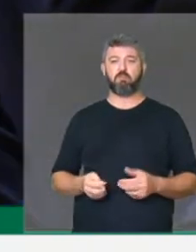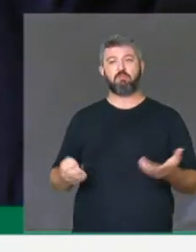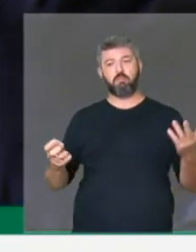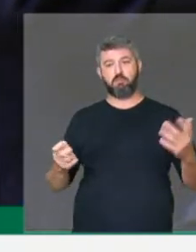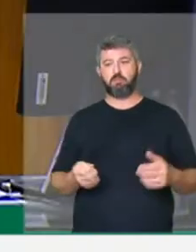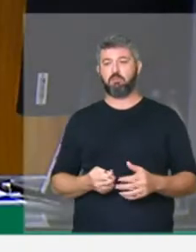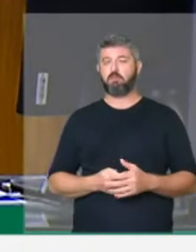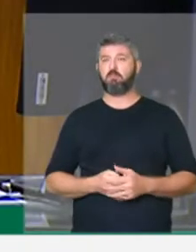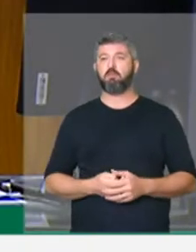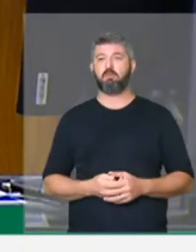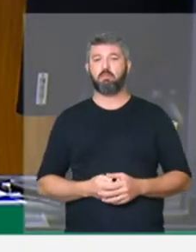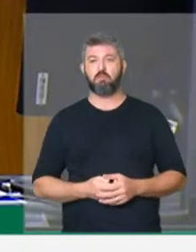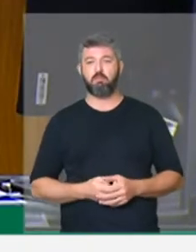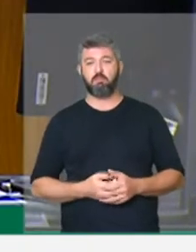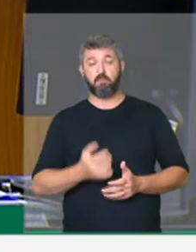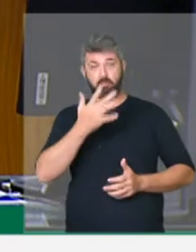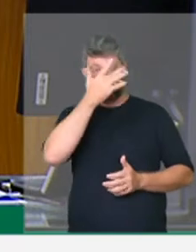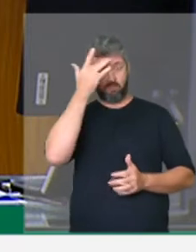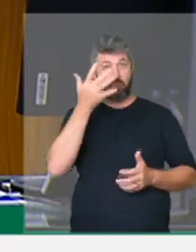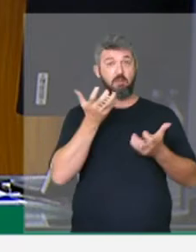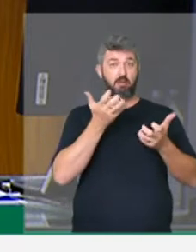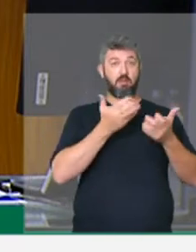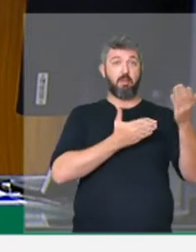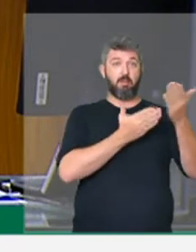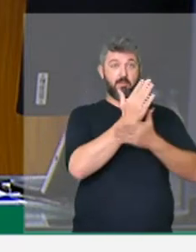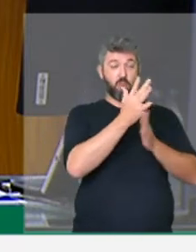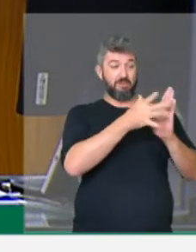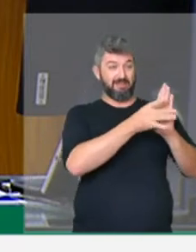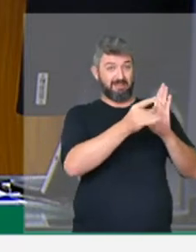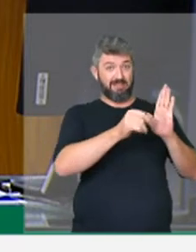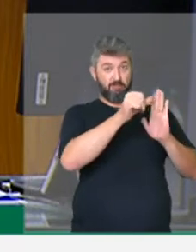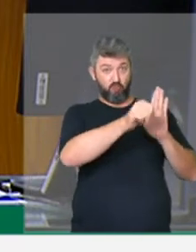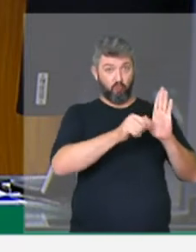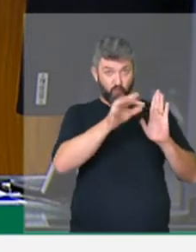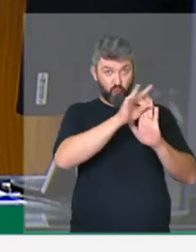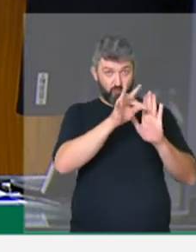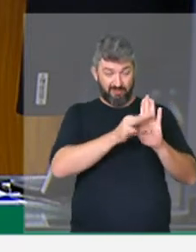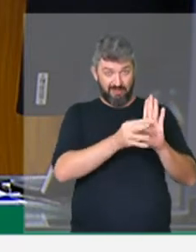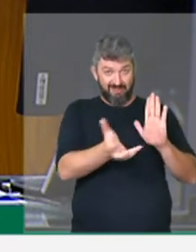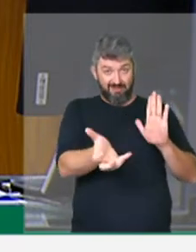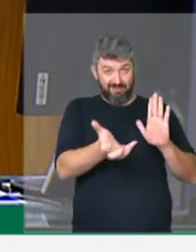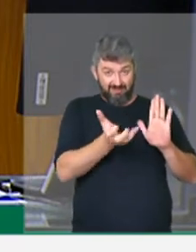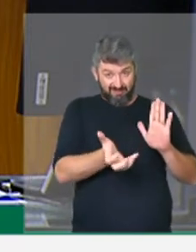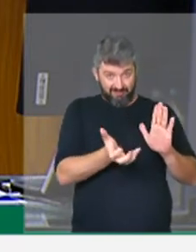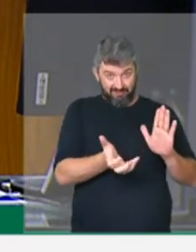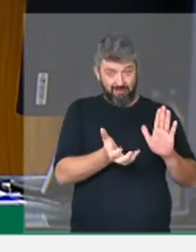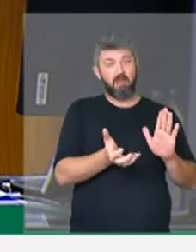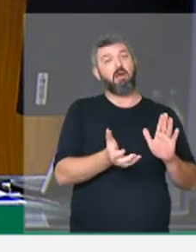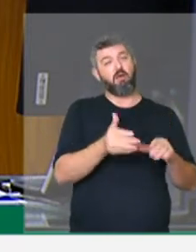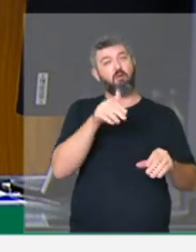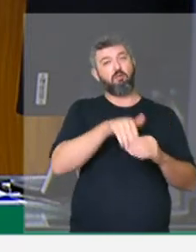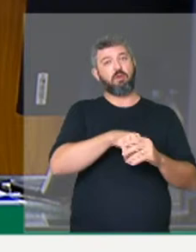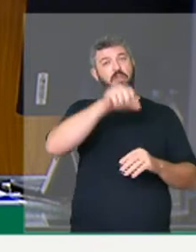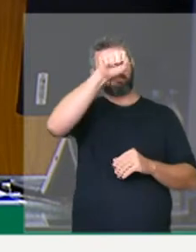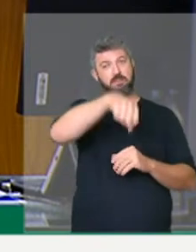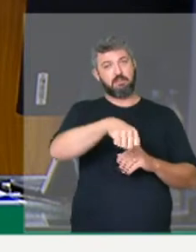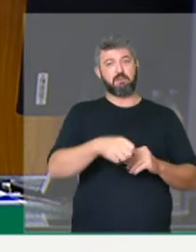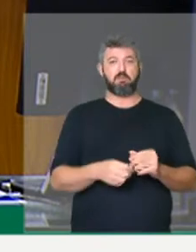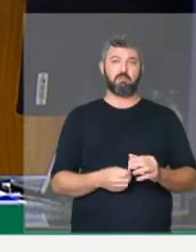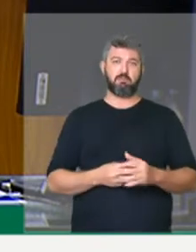SIM. ESTÁ CLARO? -- [PRESIDENTE]: DEPUTADO BEBETO. SOLIDARIEDADE? [DEPUTADA]: SENHOR PRESIDENTE... [DEPUTADA]: PRESIDENTE...